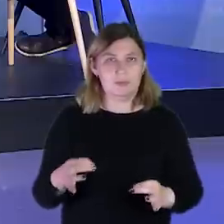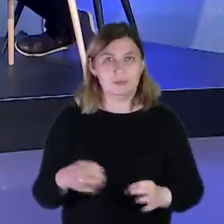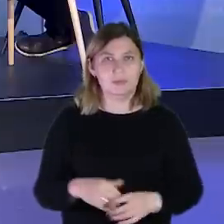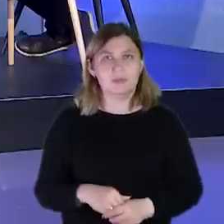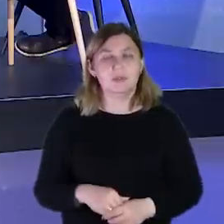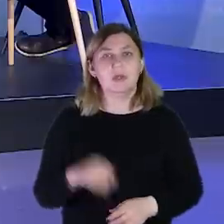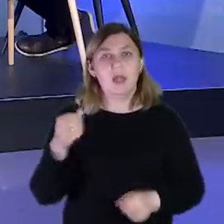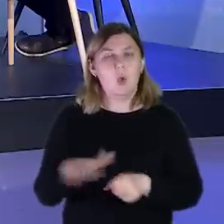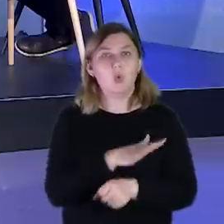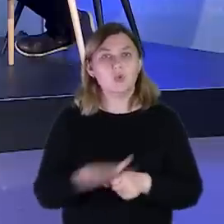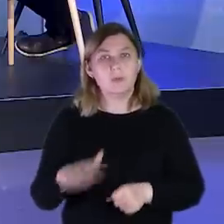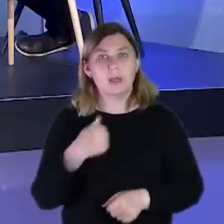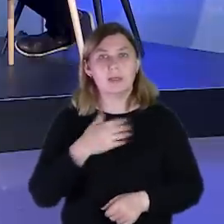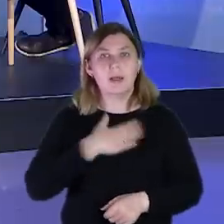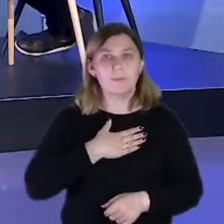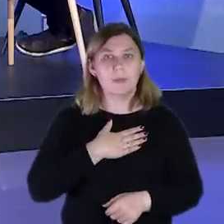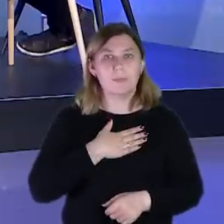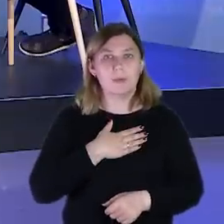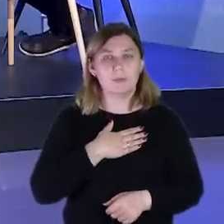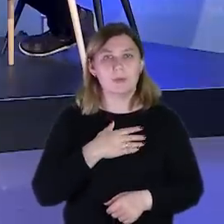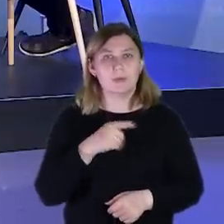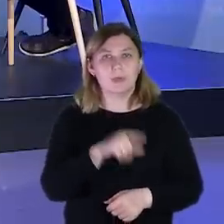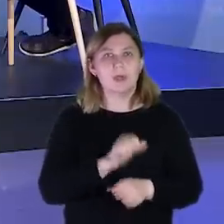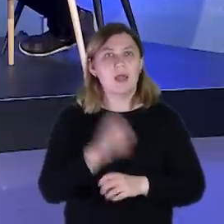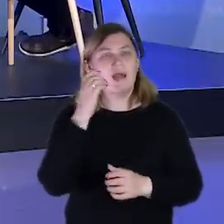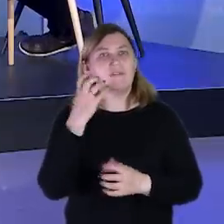Tak tytułem uzupełnienia: ja mam z podwórka wywiadu i kontrwywiadu Korpusu